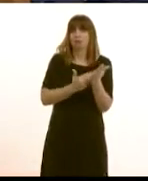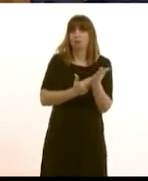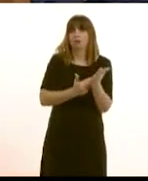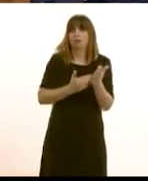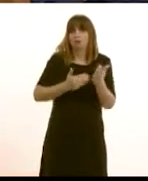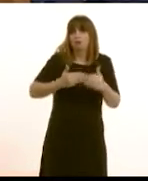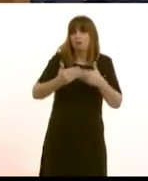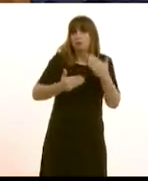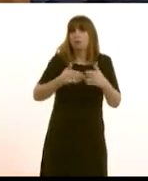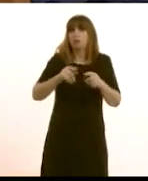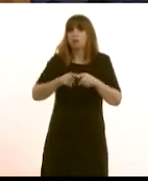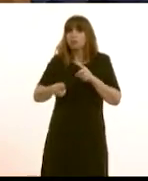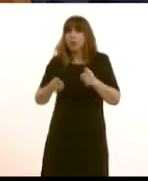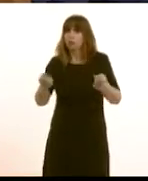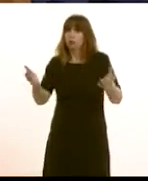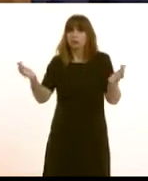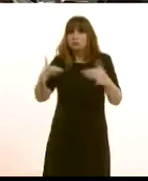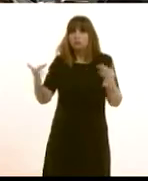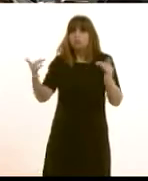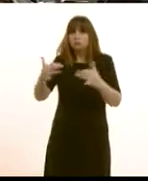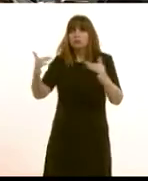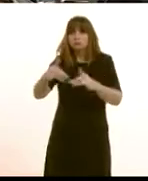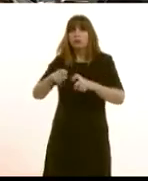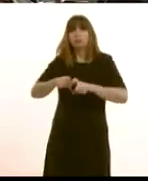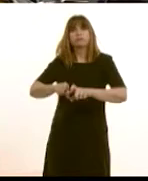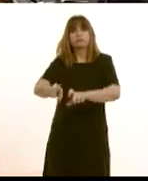the shape of our medical workforce. Altaf Hussain: Thank you, First Minister,